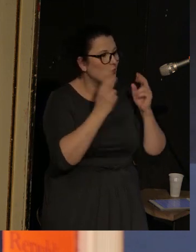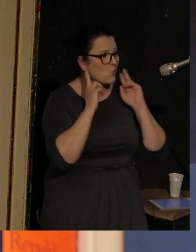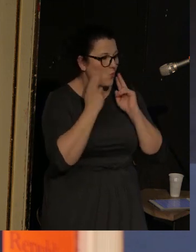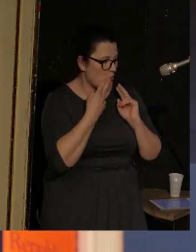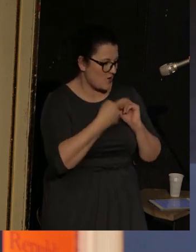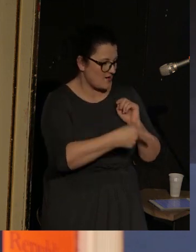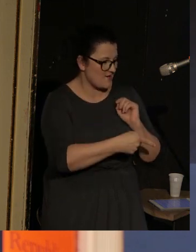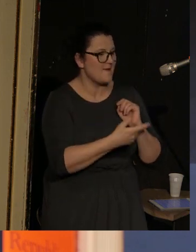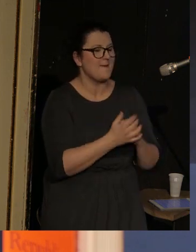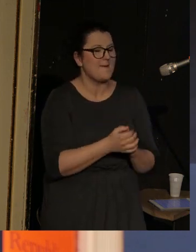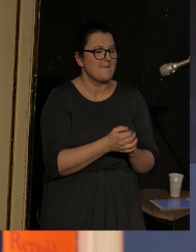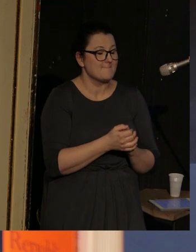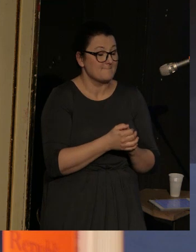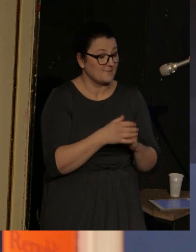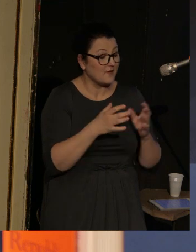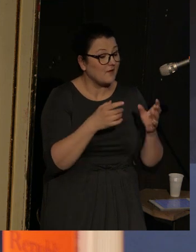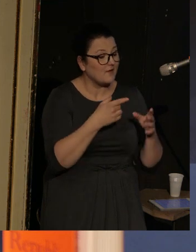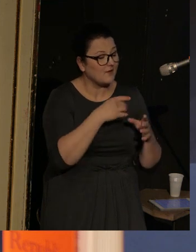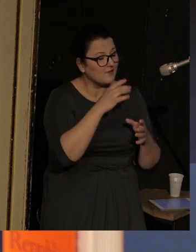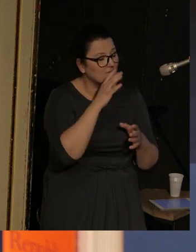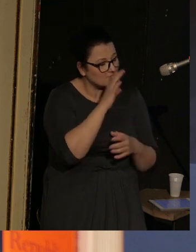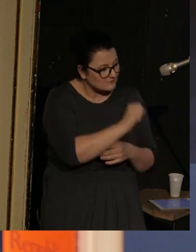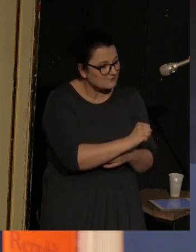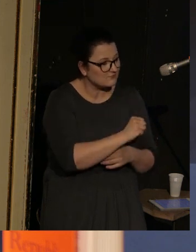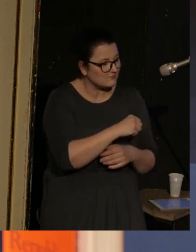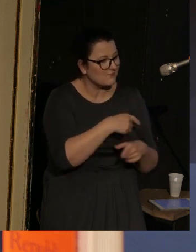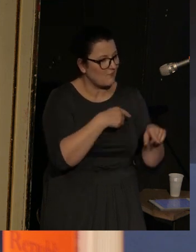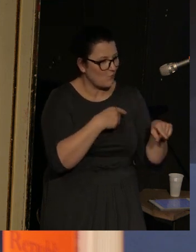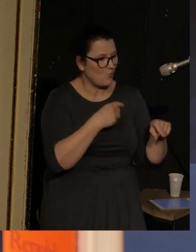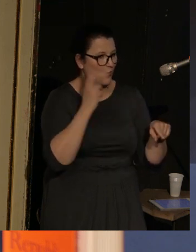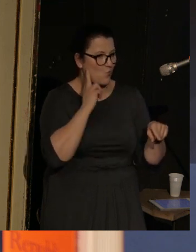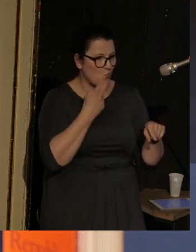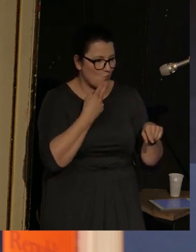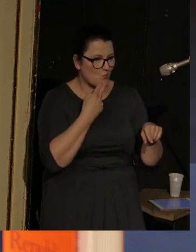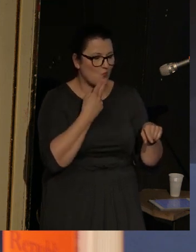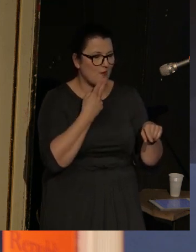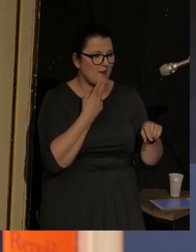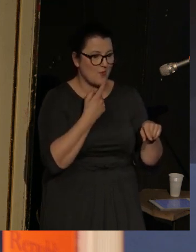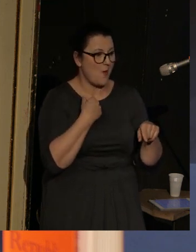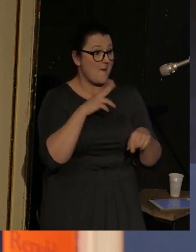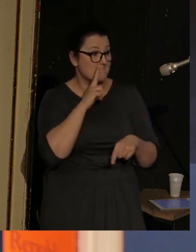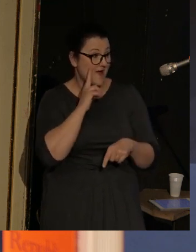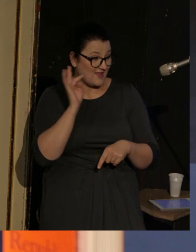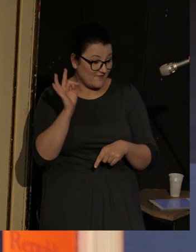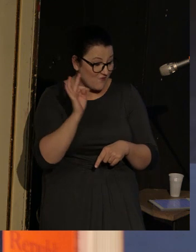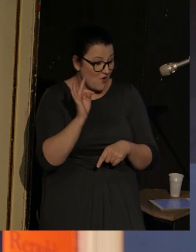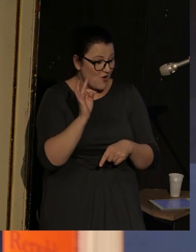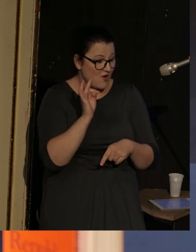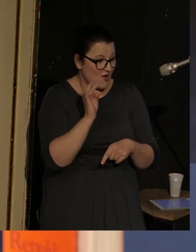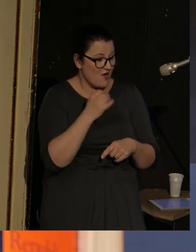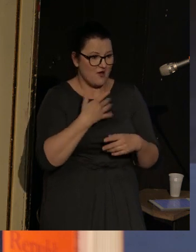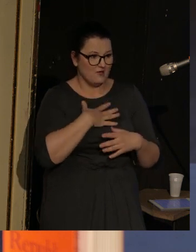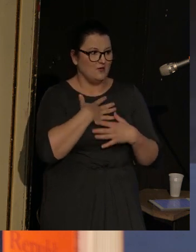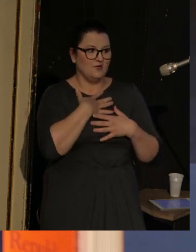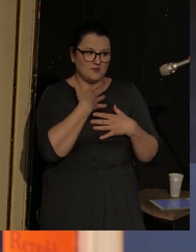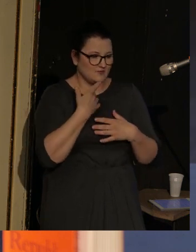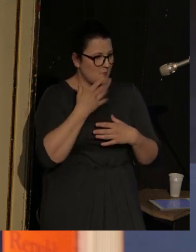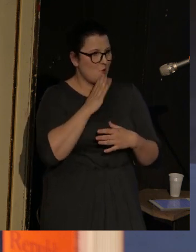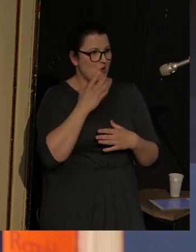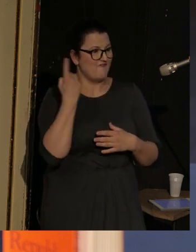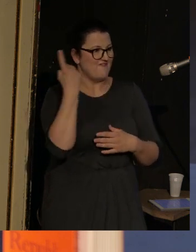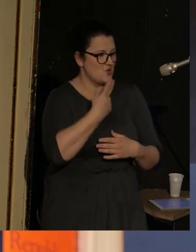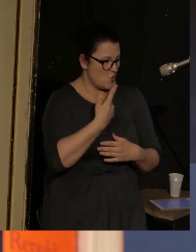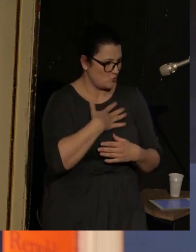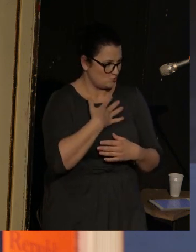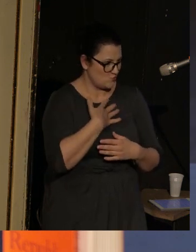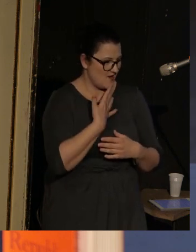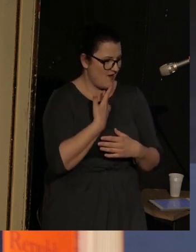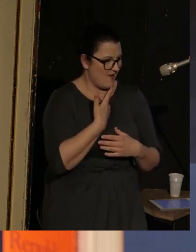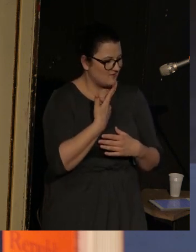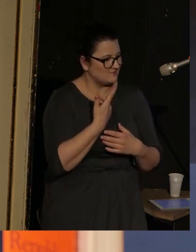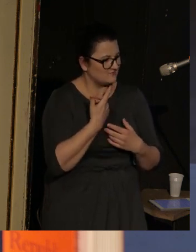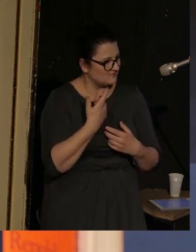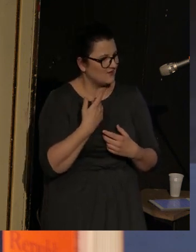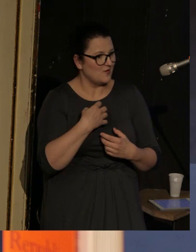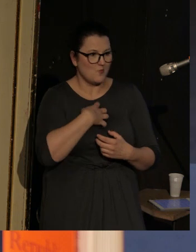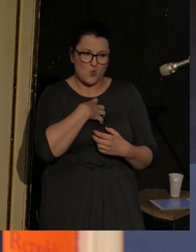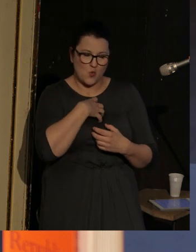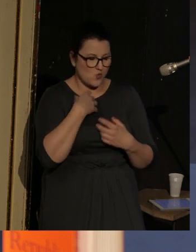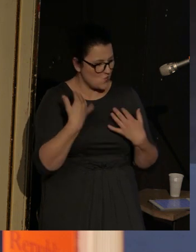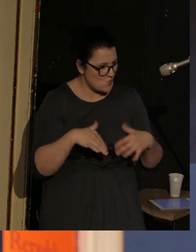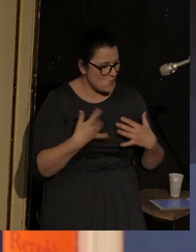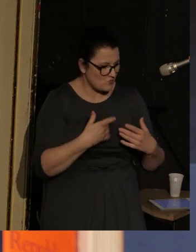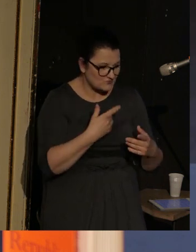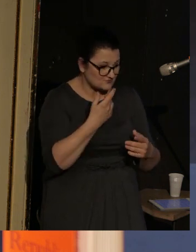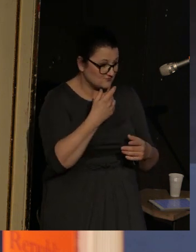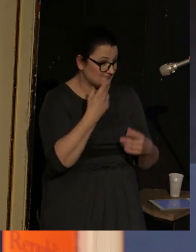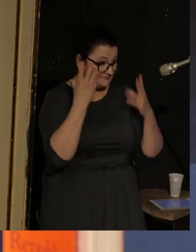Ta diagnoza była dla jego matki takim wyrokiem i chciała w jakiś sposób podkreślić swój ból związany z tym, że syn stracił słuch